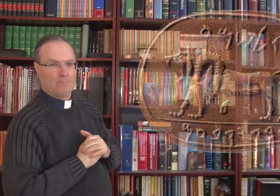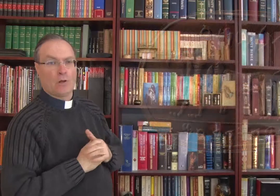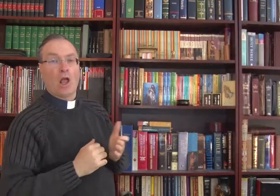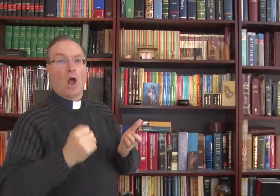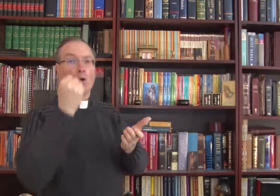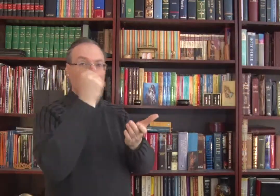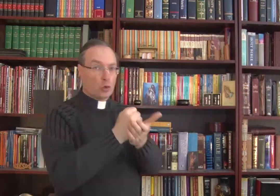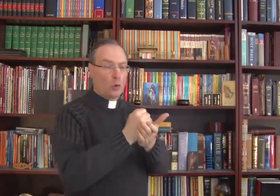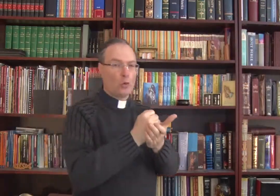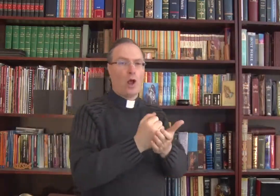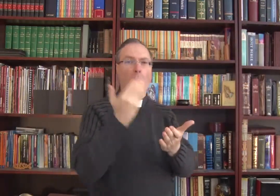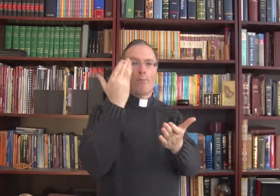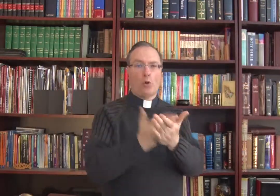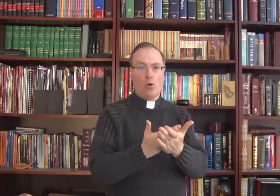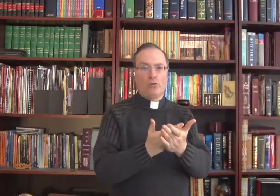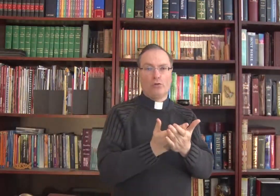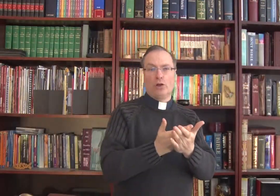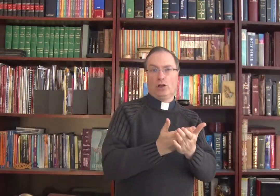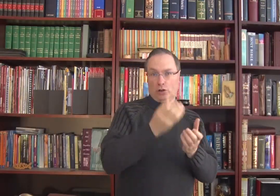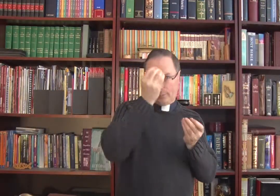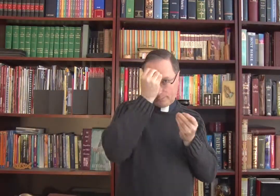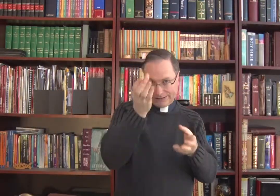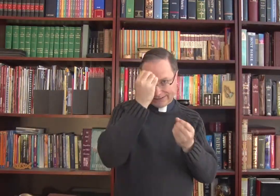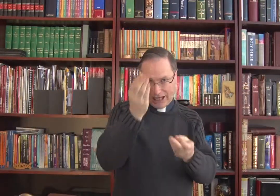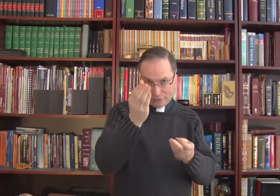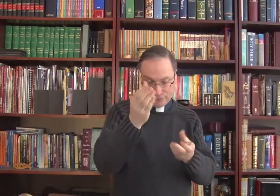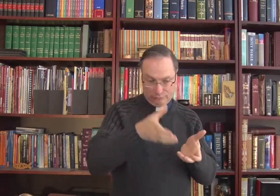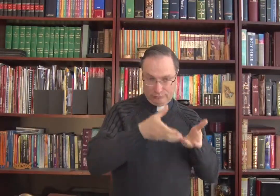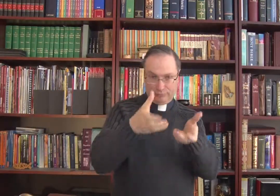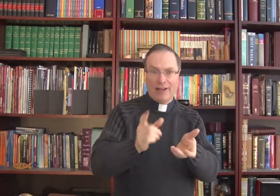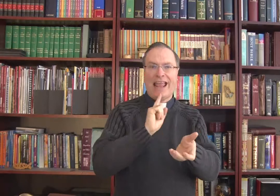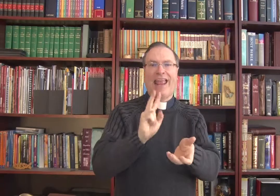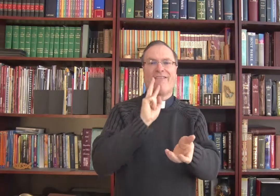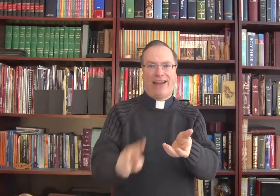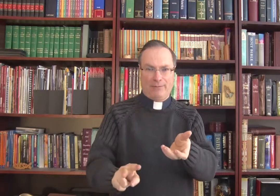Un sceau prouve que le message est vrai,